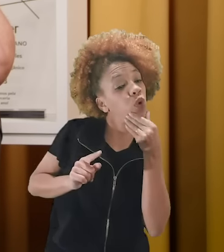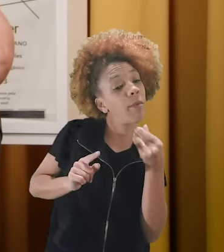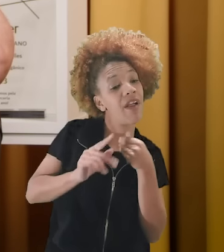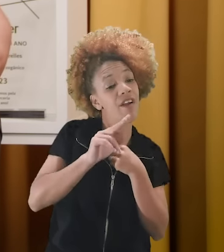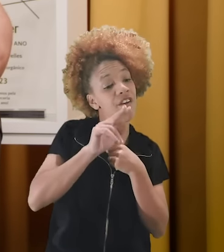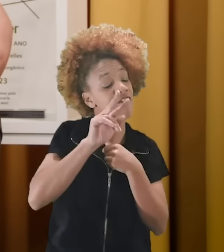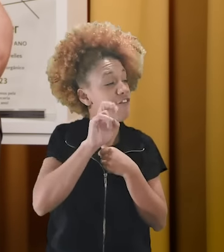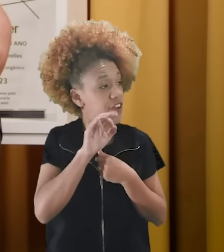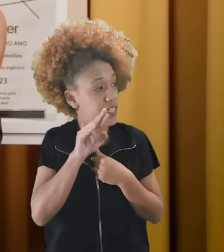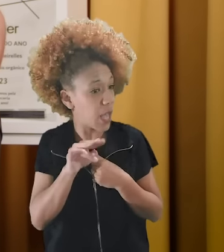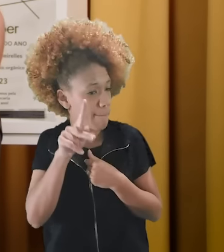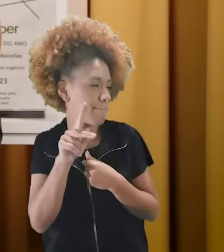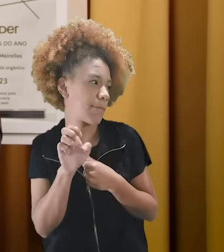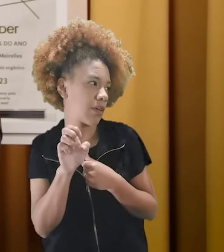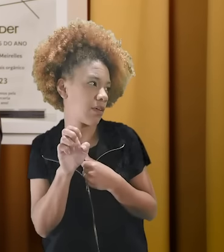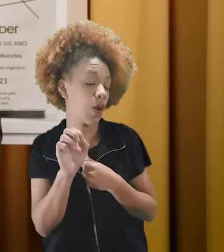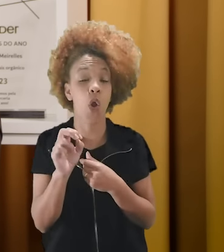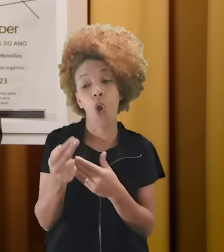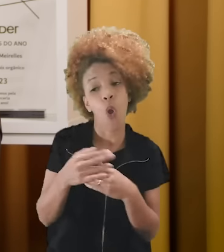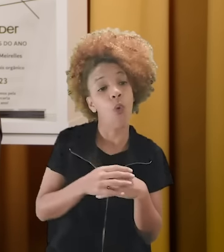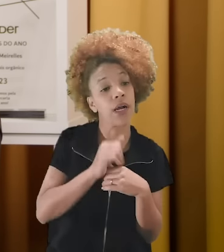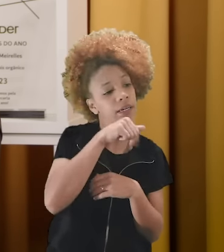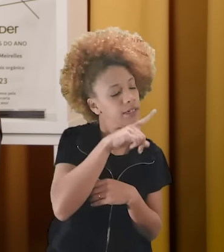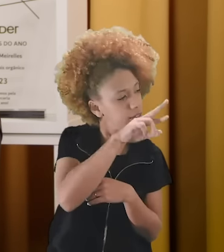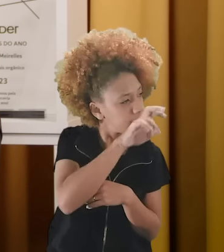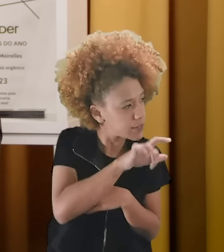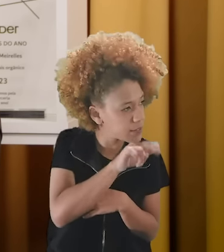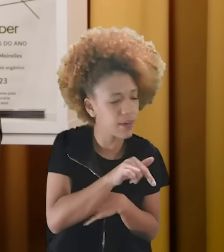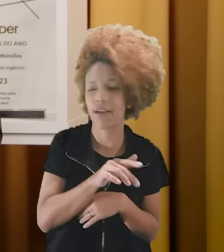o cara por exemplo o outro cara que veio aqui com adoro que é o André rening que eu entrevistei ele